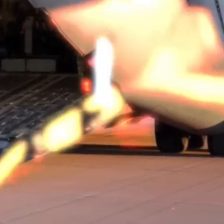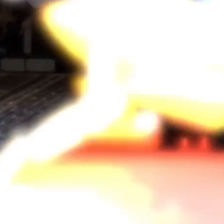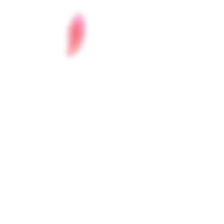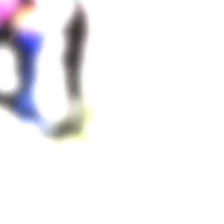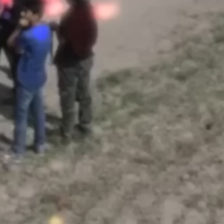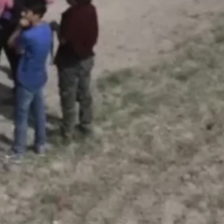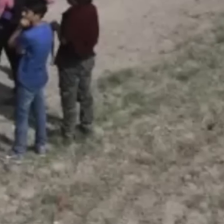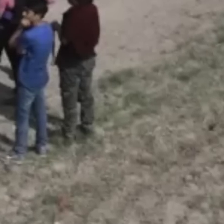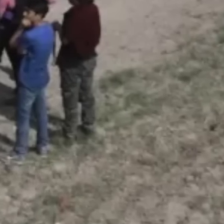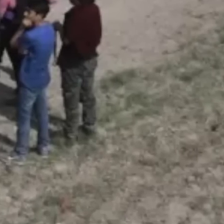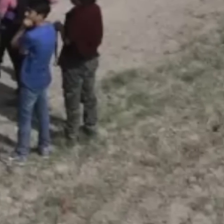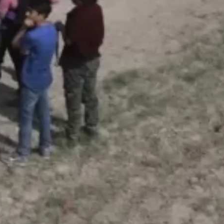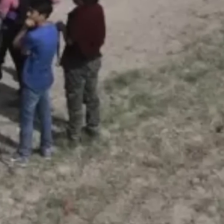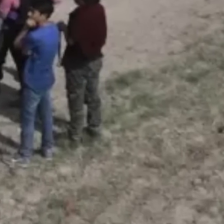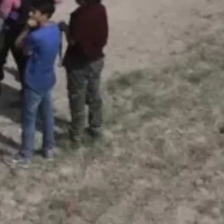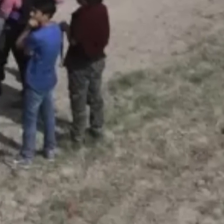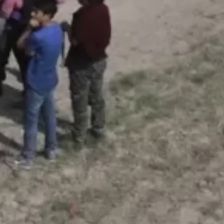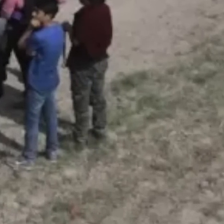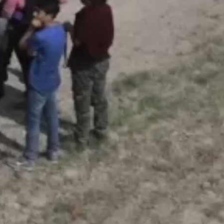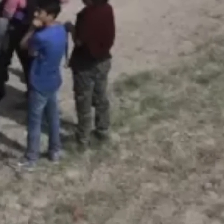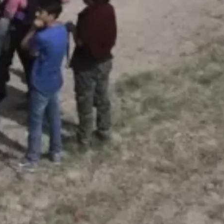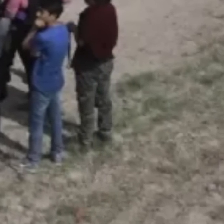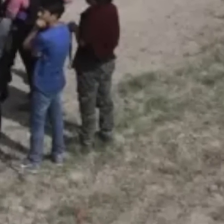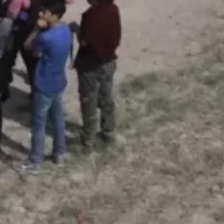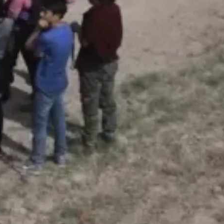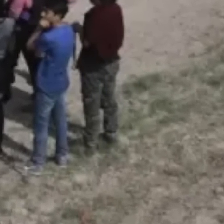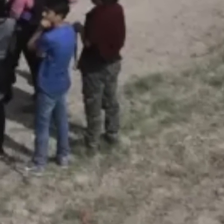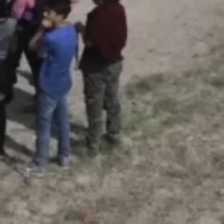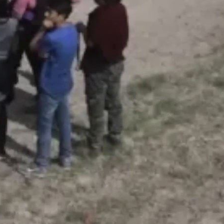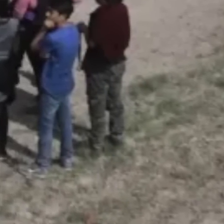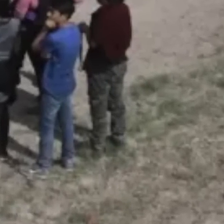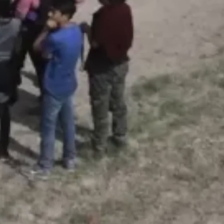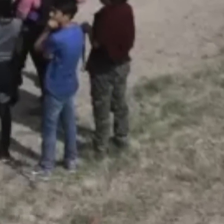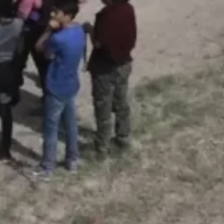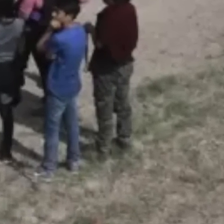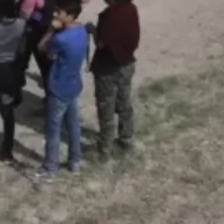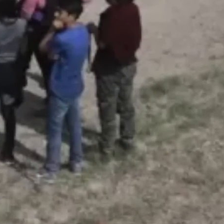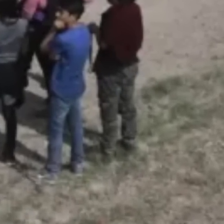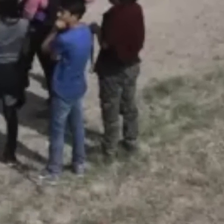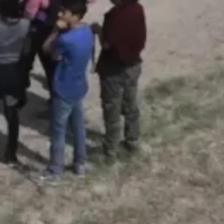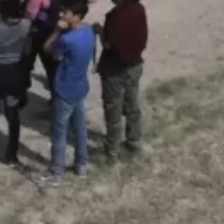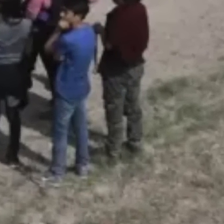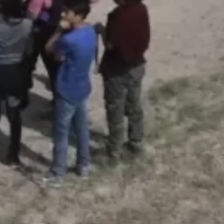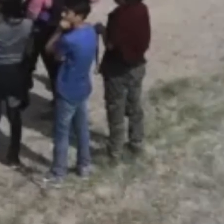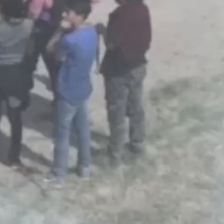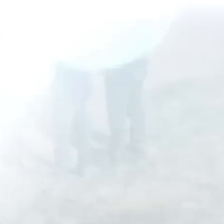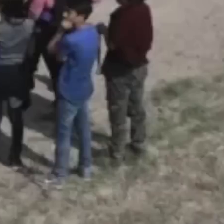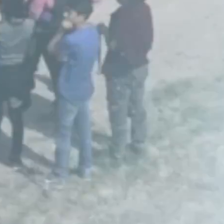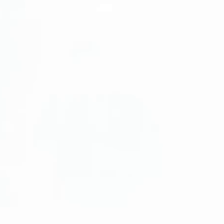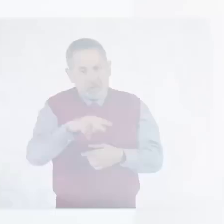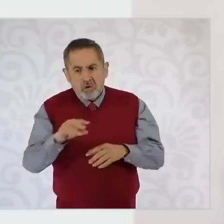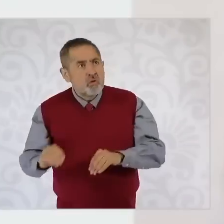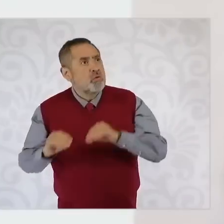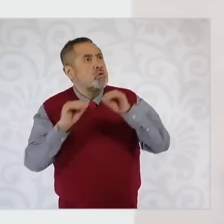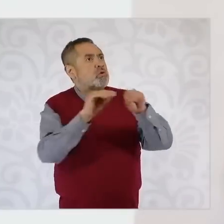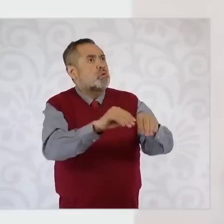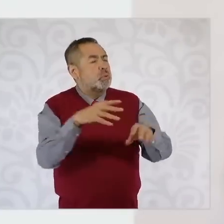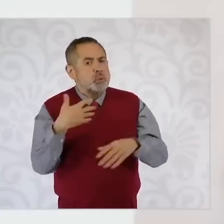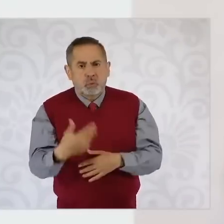los migrantes mexicanos y latinos que viven en ese país hoy desde la conferencia del pueblo en